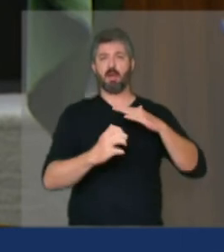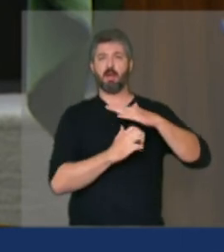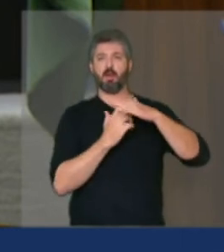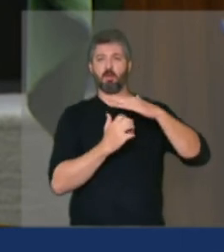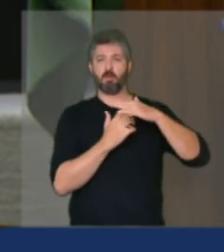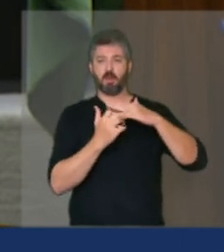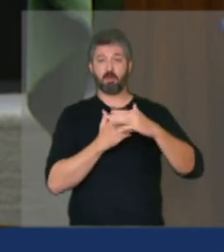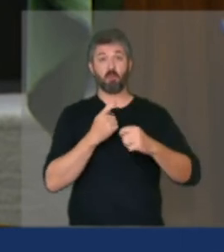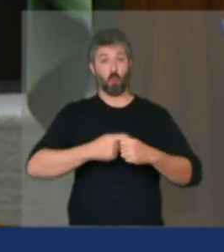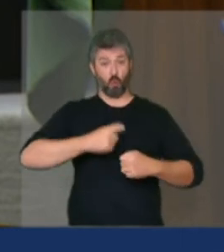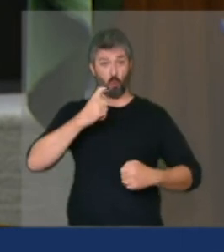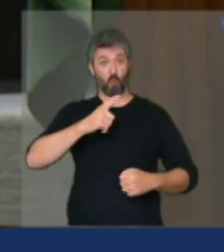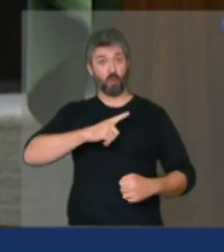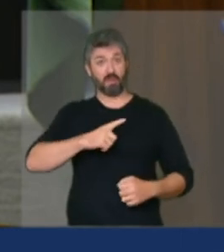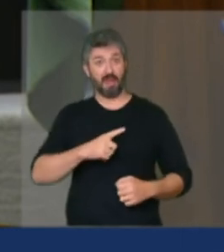OS CORREIOS É UMA EMPRESA LUCRATIVA QUE NESSE PERÍODO